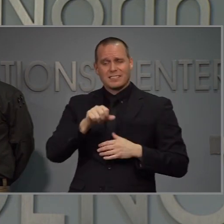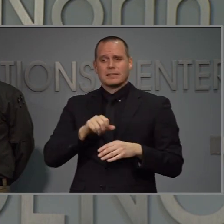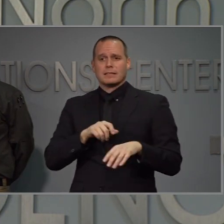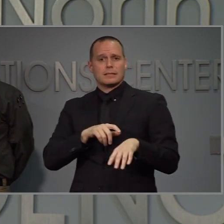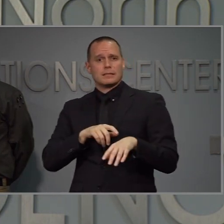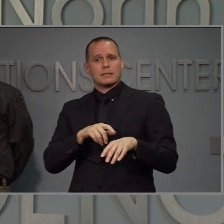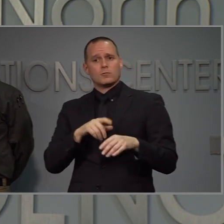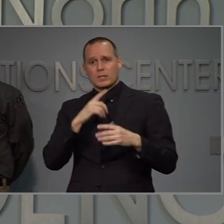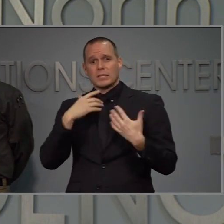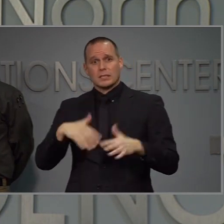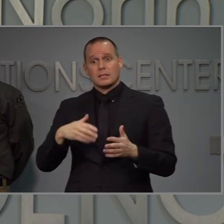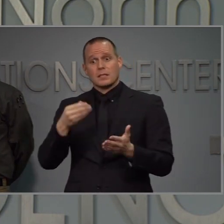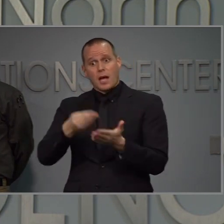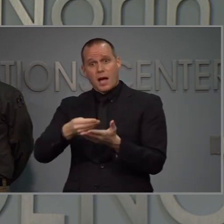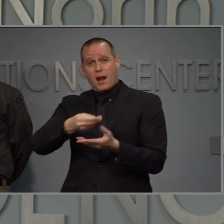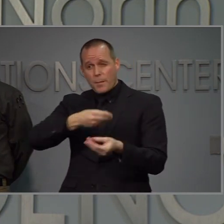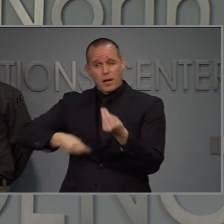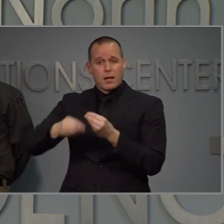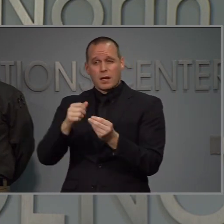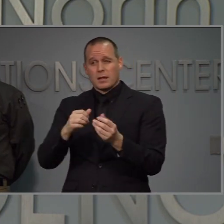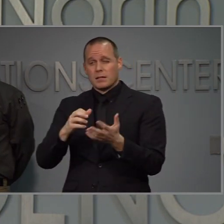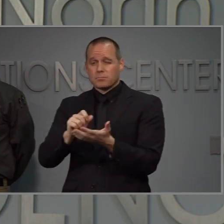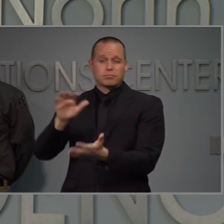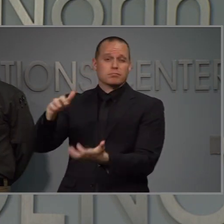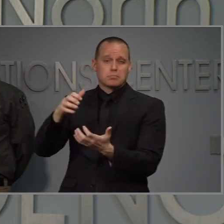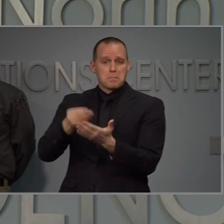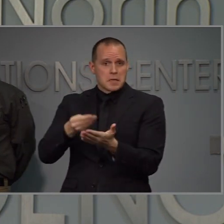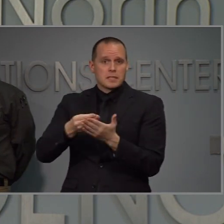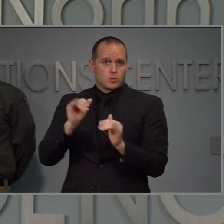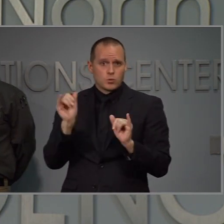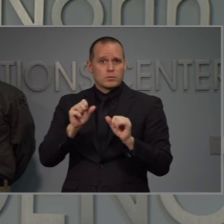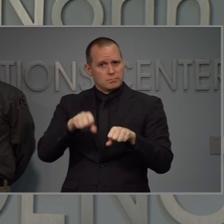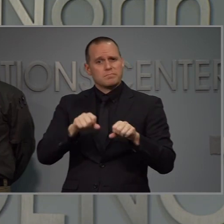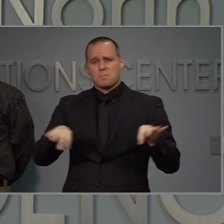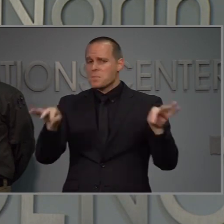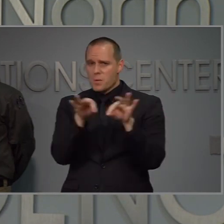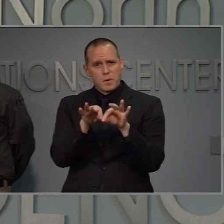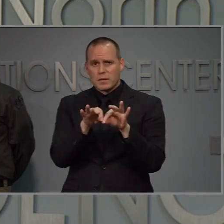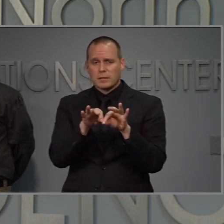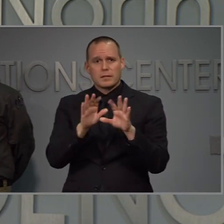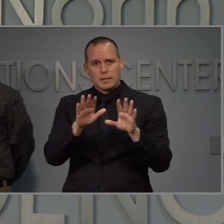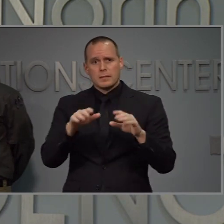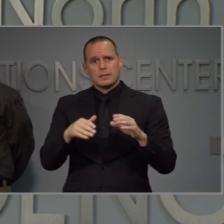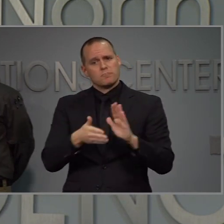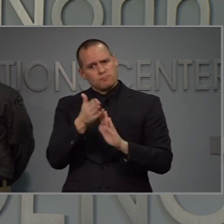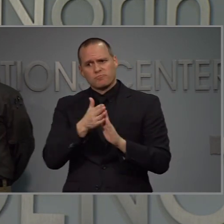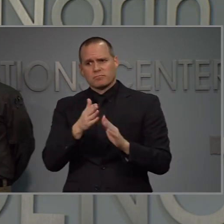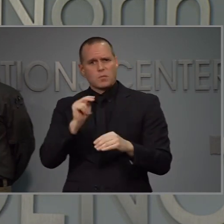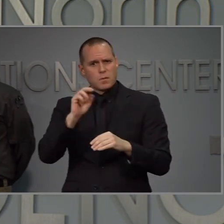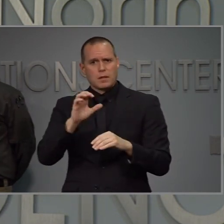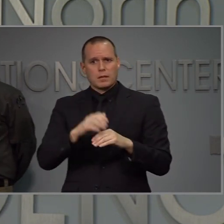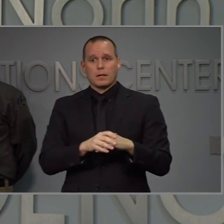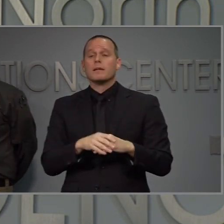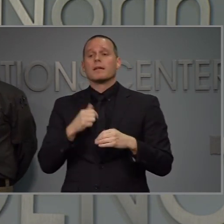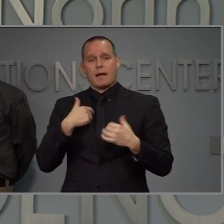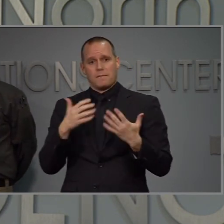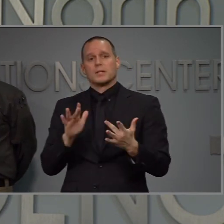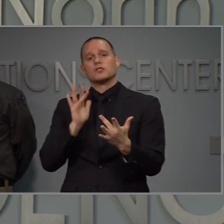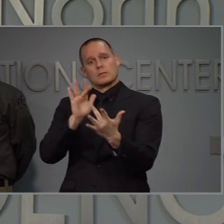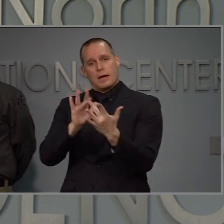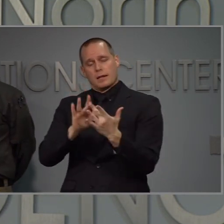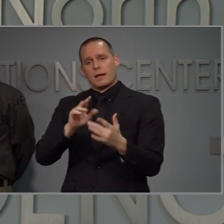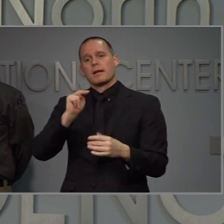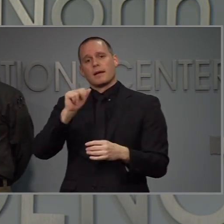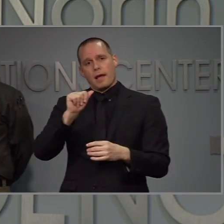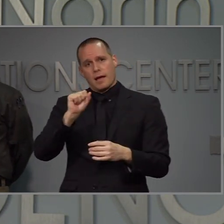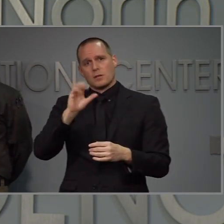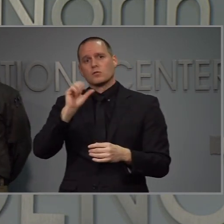ofrece al público entretenimiento. Si no his un